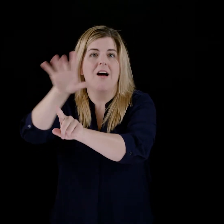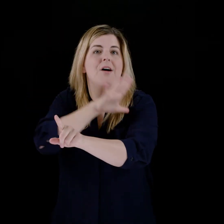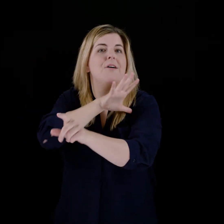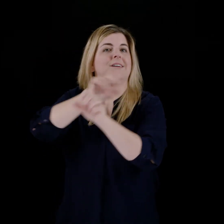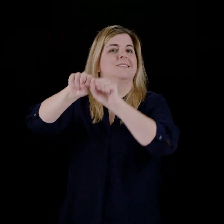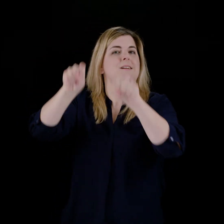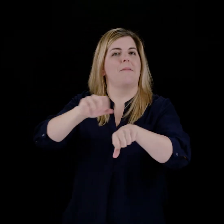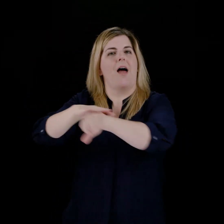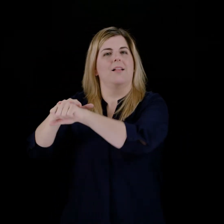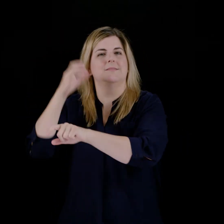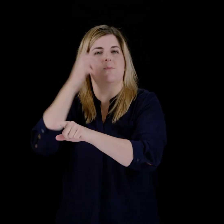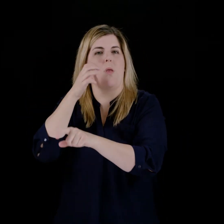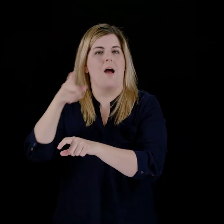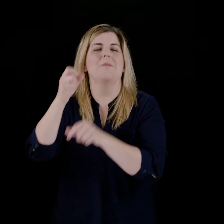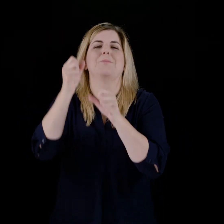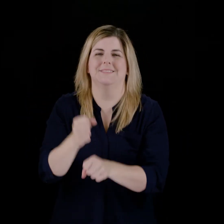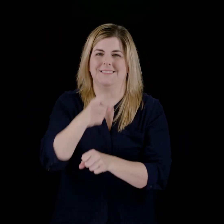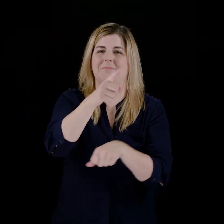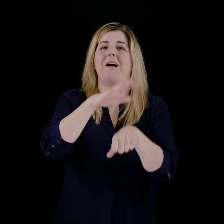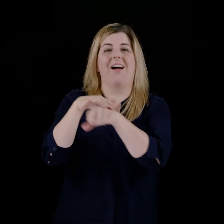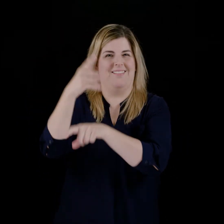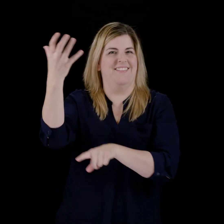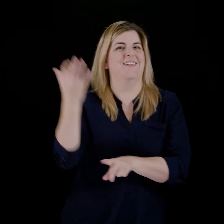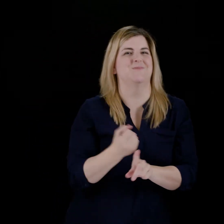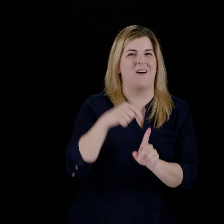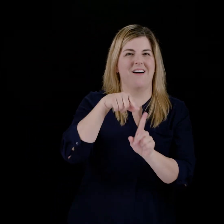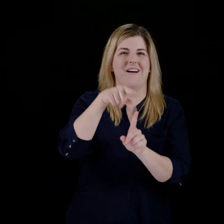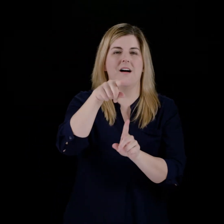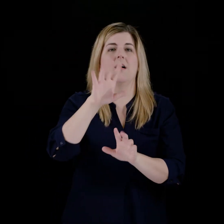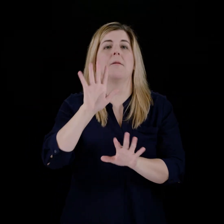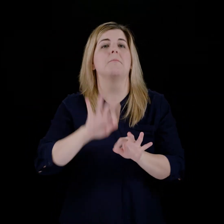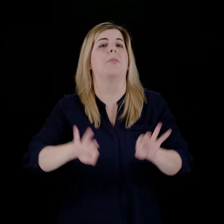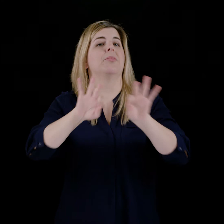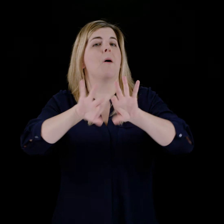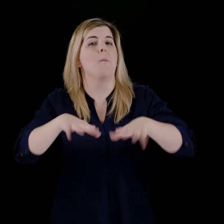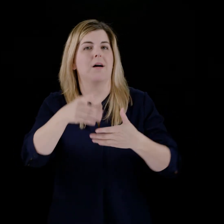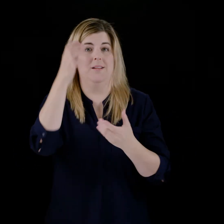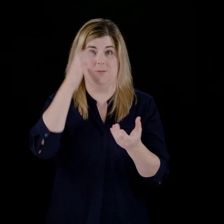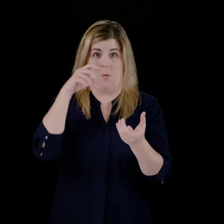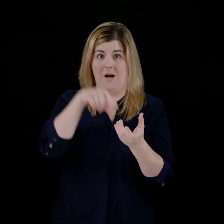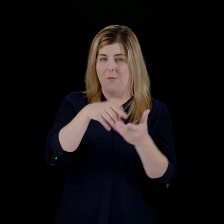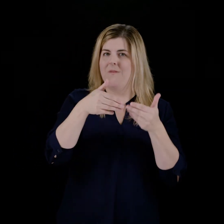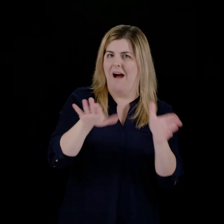pourvu que votre appareil soit allumé et qu’il soit compatible avec le système de ce pays.